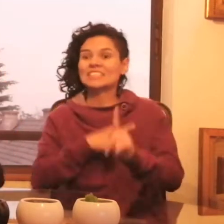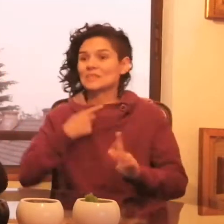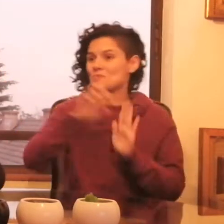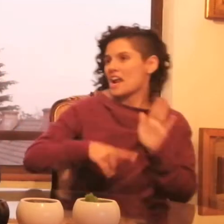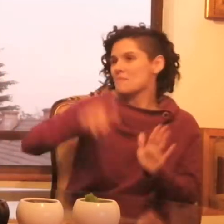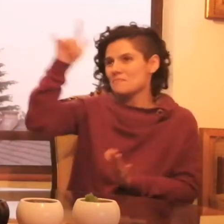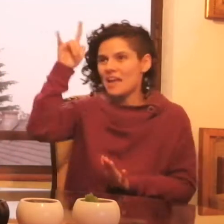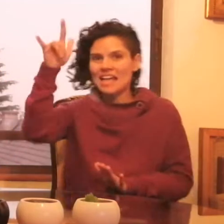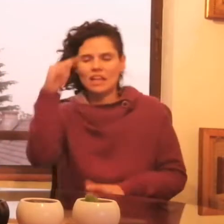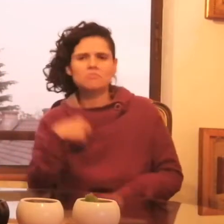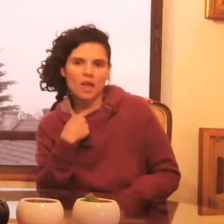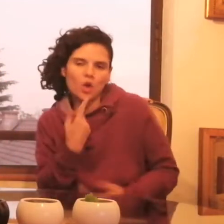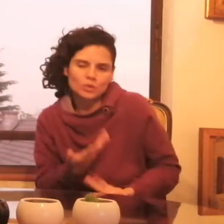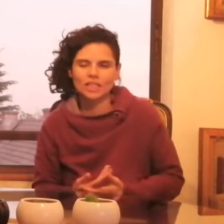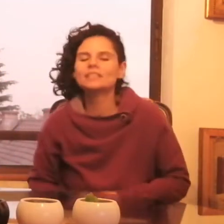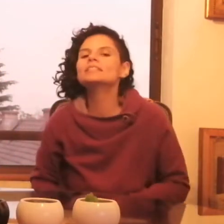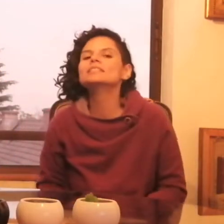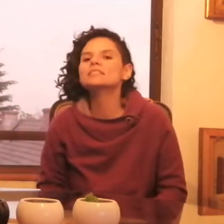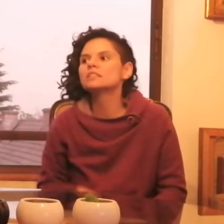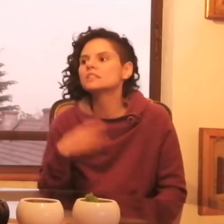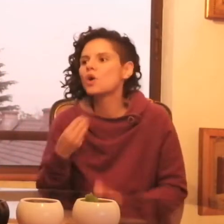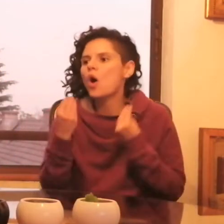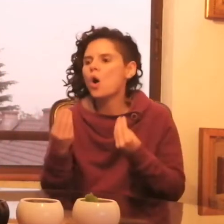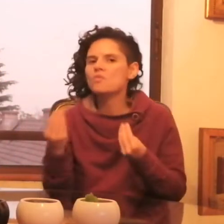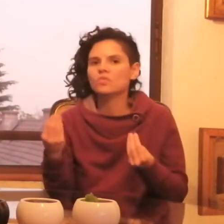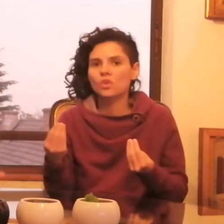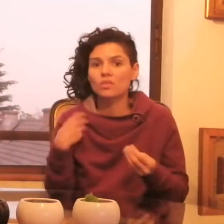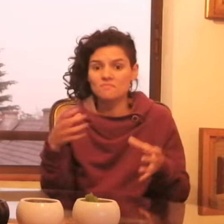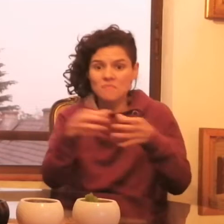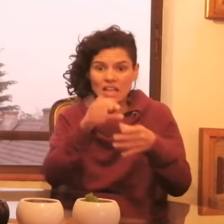por que me gusta el metal y por supuesto no había escuchado ni una banda chilena porque